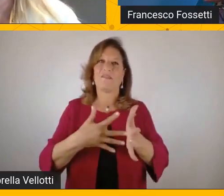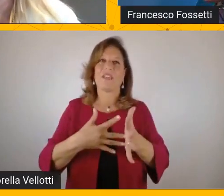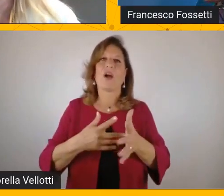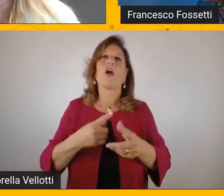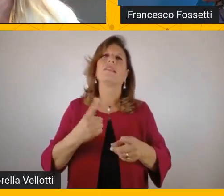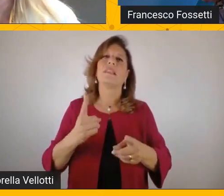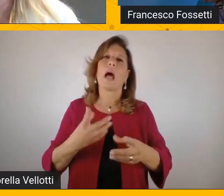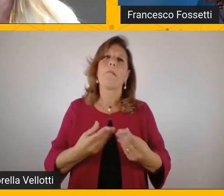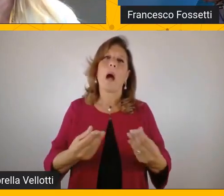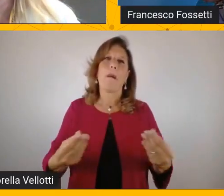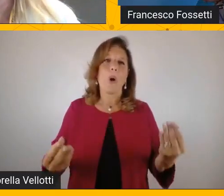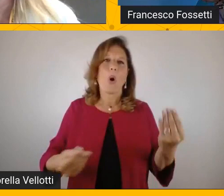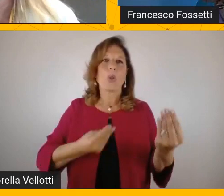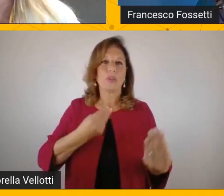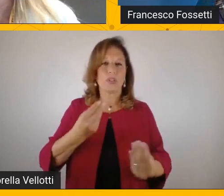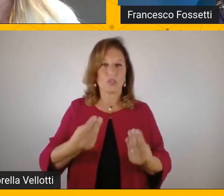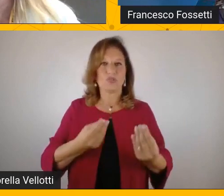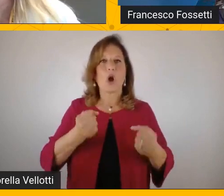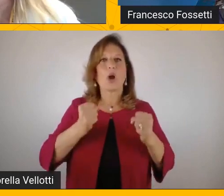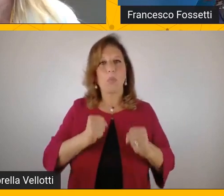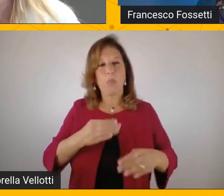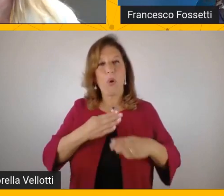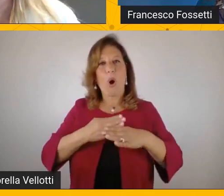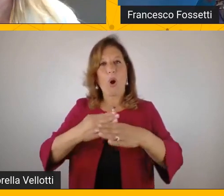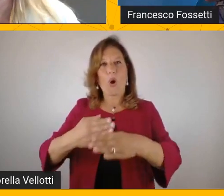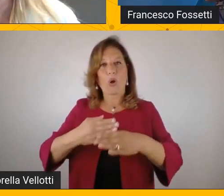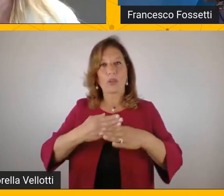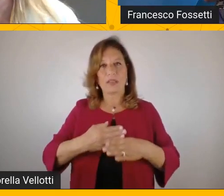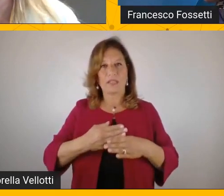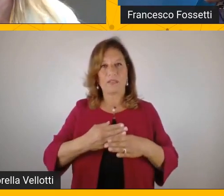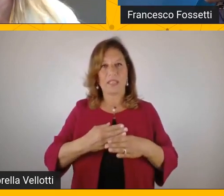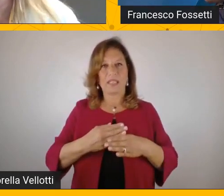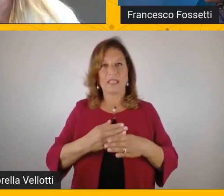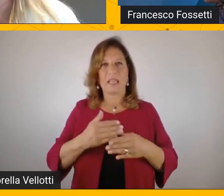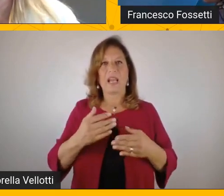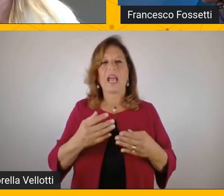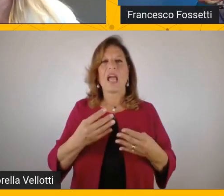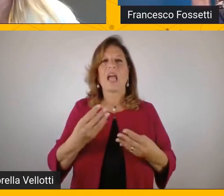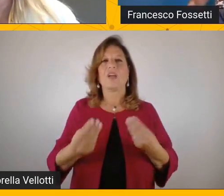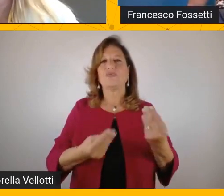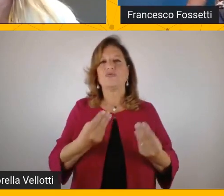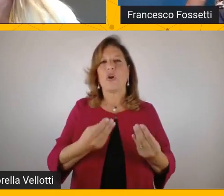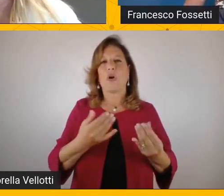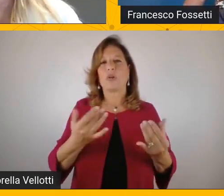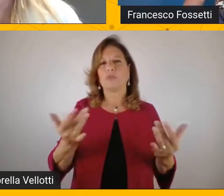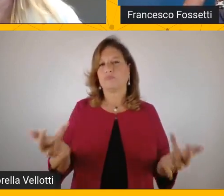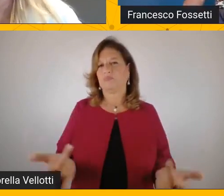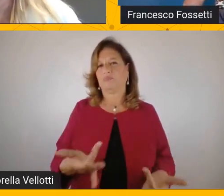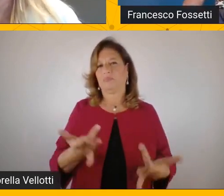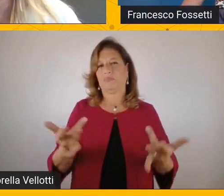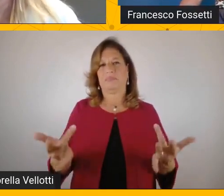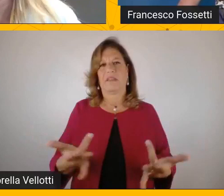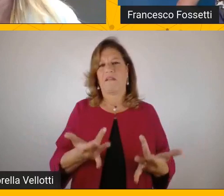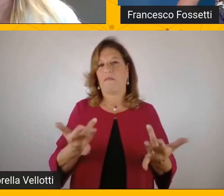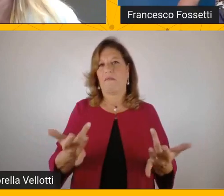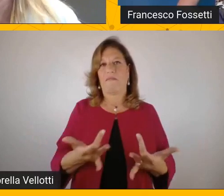però eh ne esistono tanti eh che hanno anche delle meccaniche molto molto